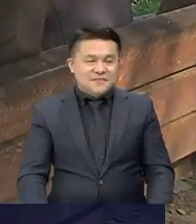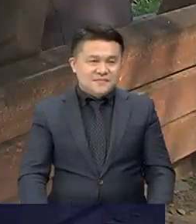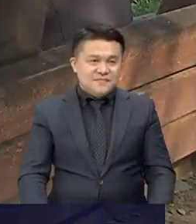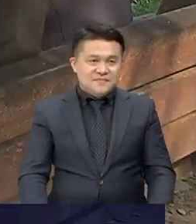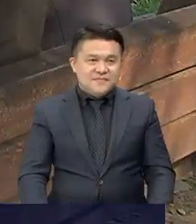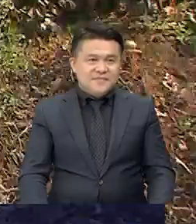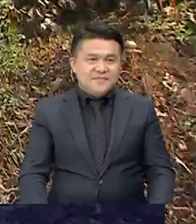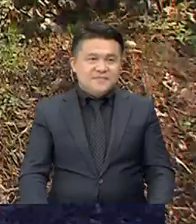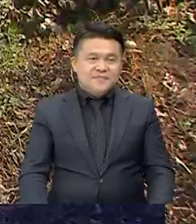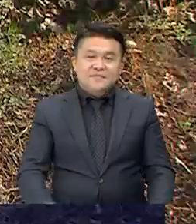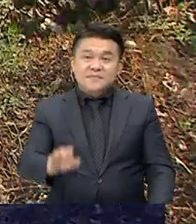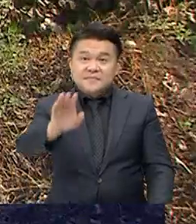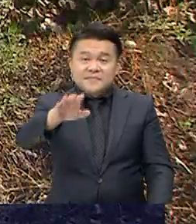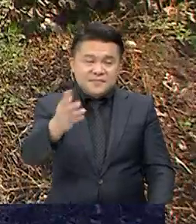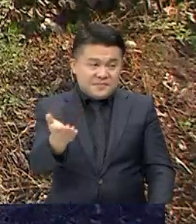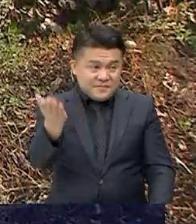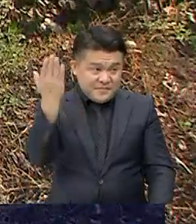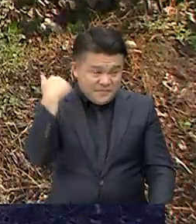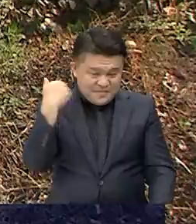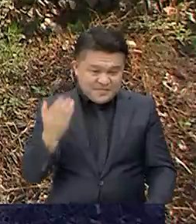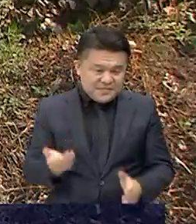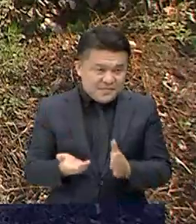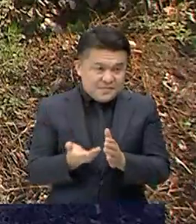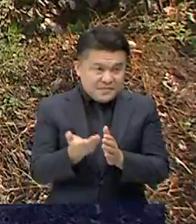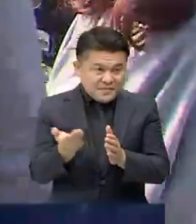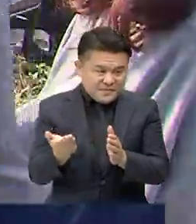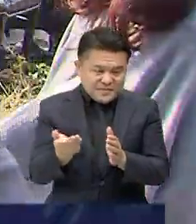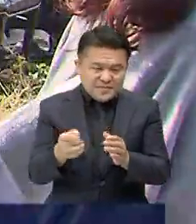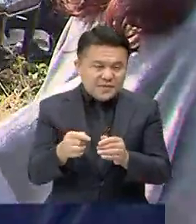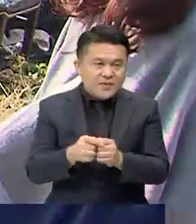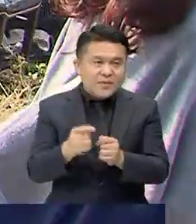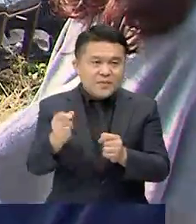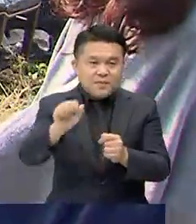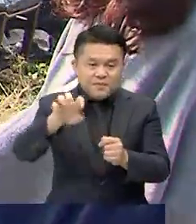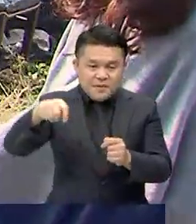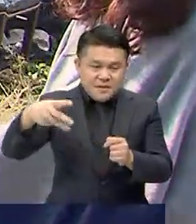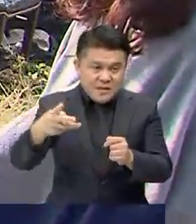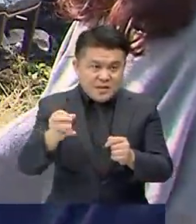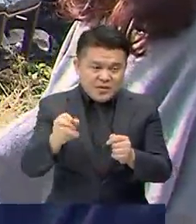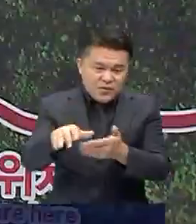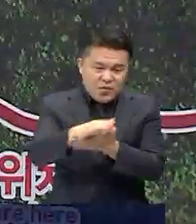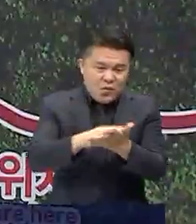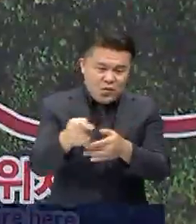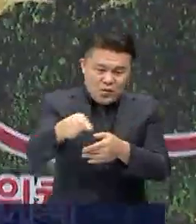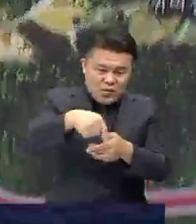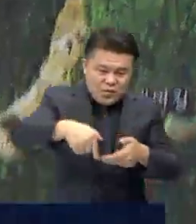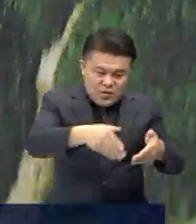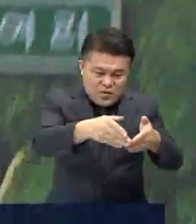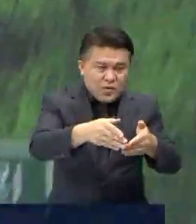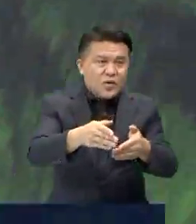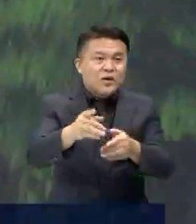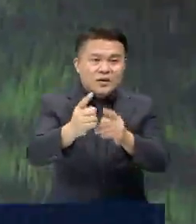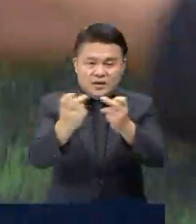(기자) 광주시는 기존 팔당 물안개공원 둘레길에 정암사를 거치는 숲길을 이어서 팔당호반 둘레길을 완공했습니다.